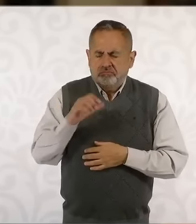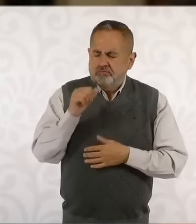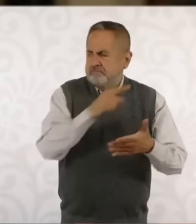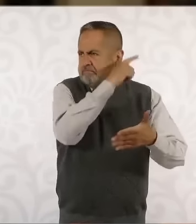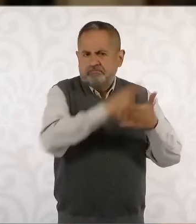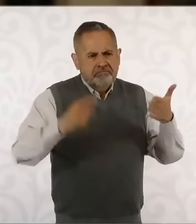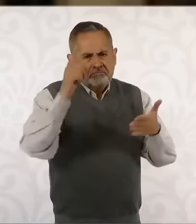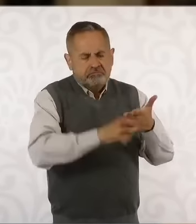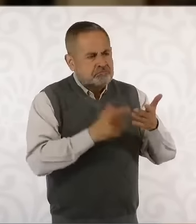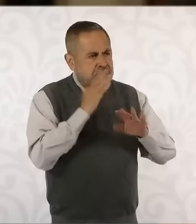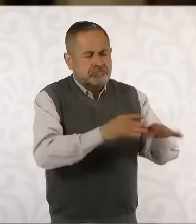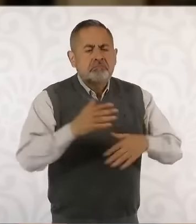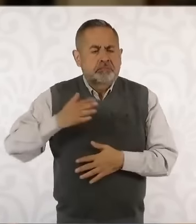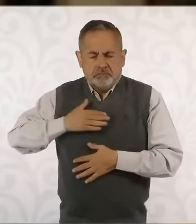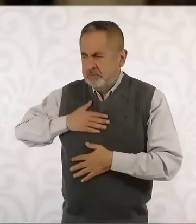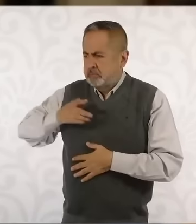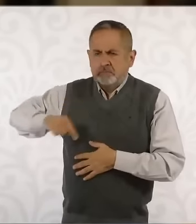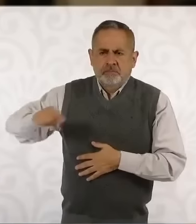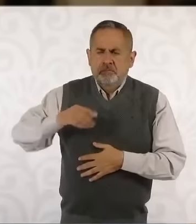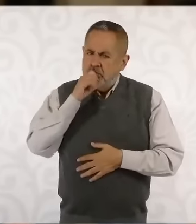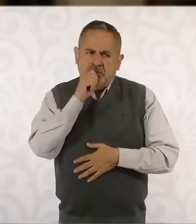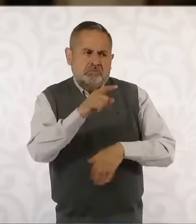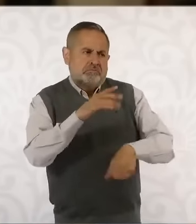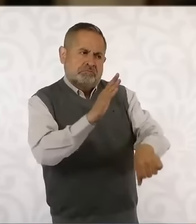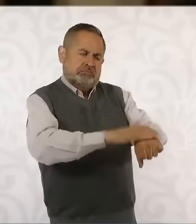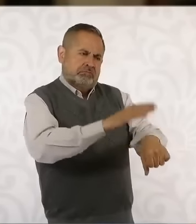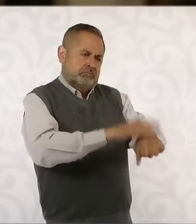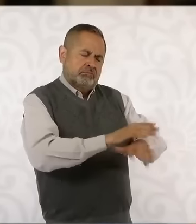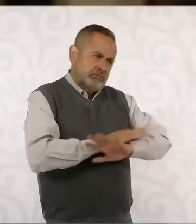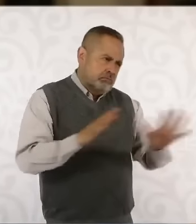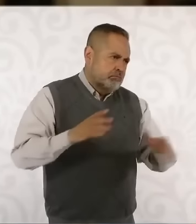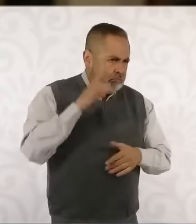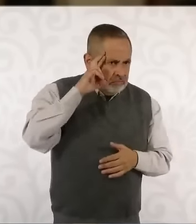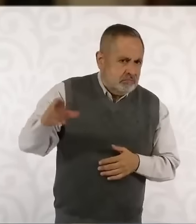queremos desde nuestra posición también hacer un llamado a que este tipo de cosas no sucedan